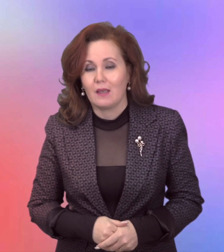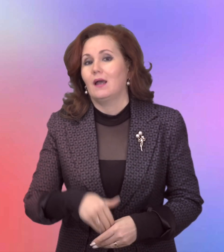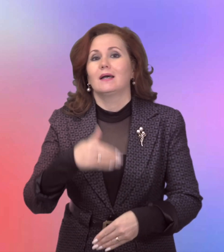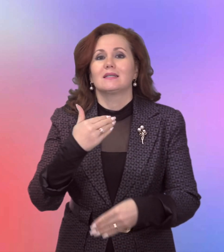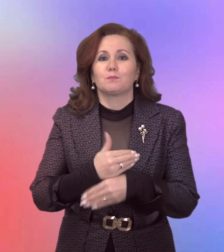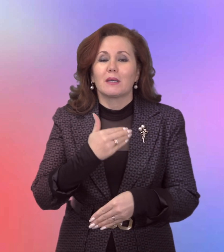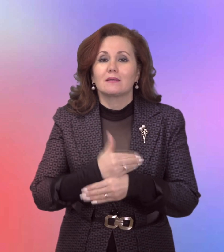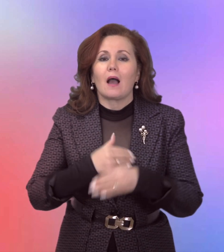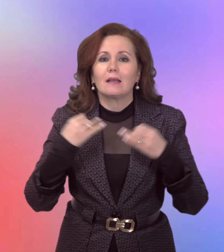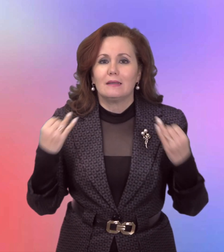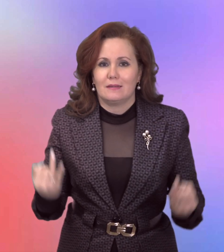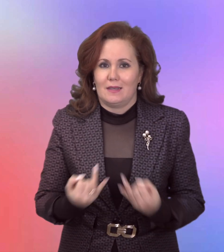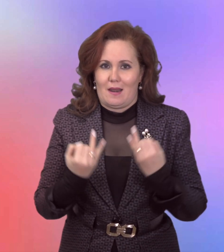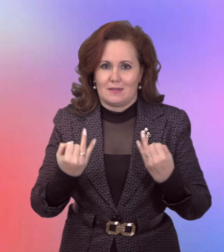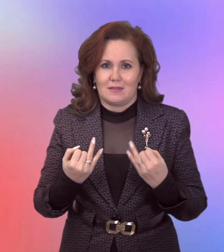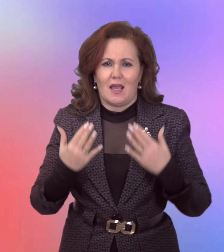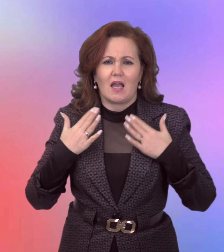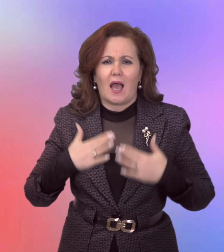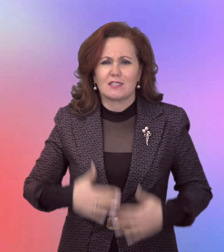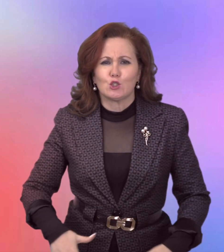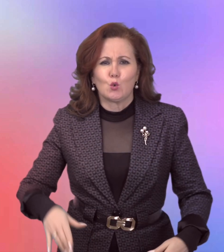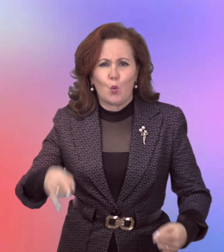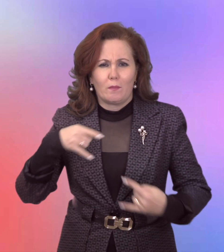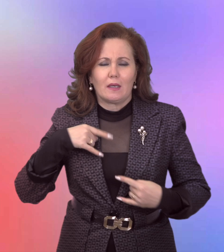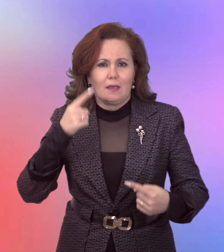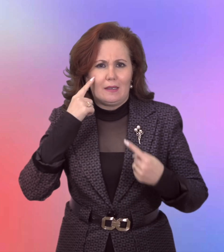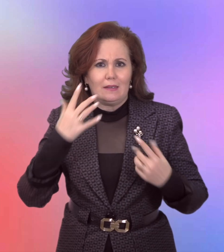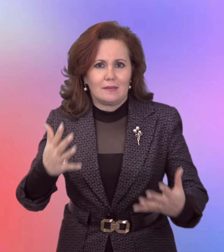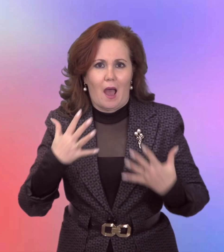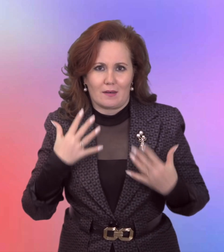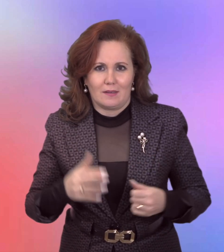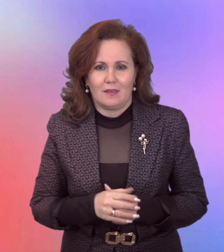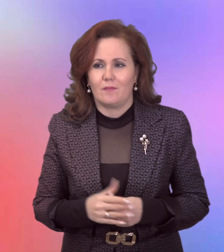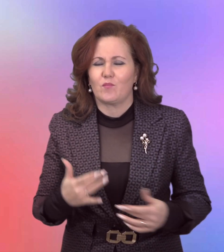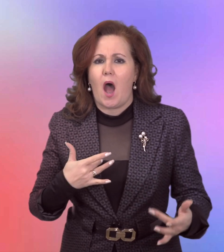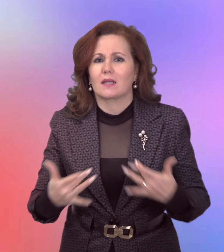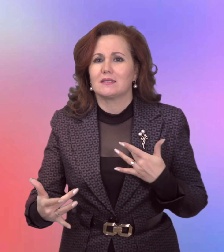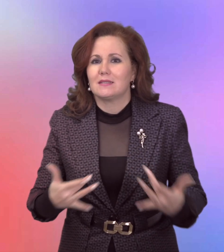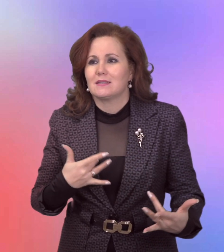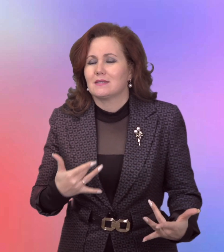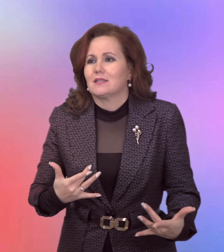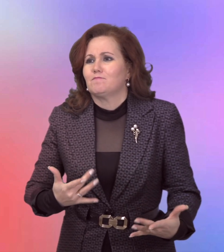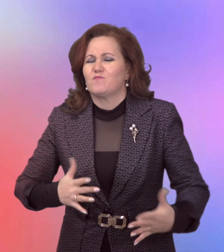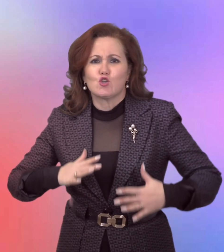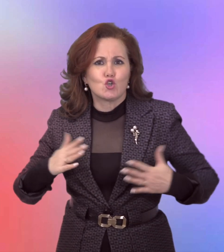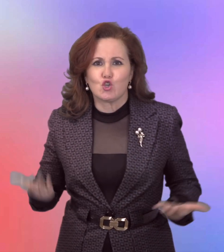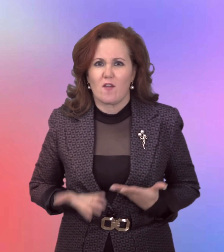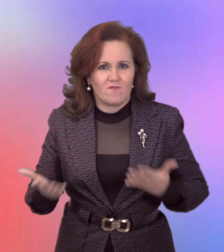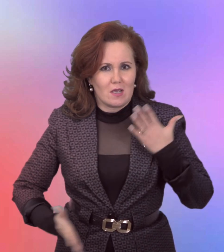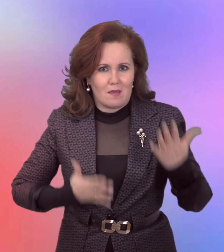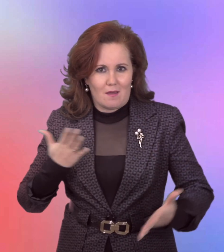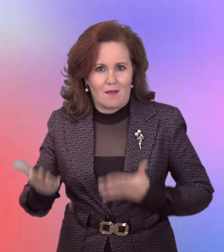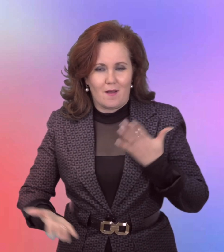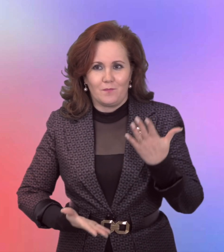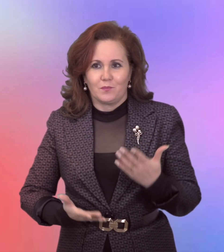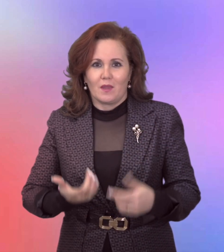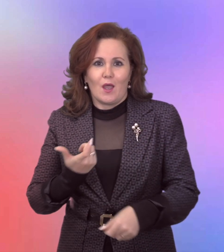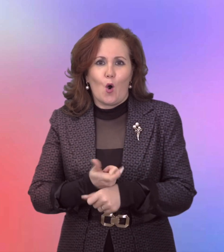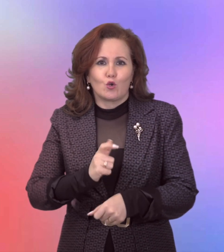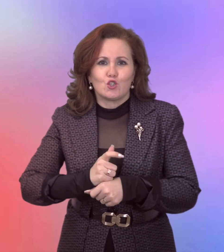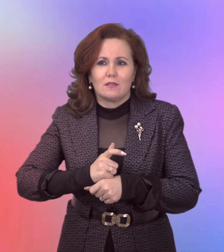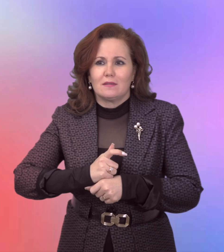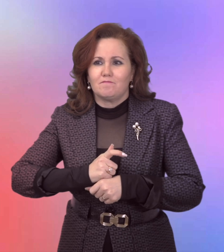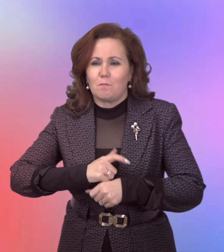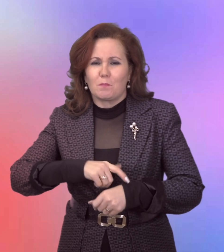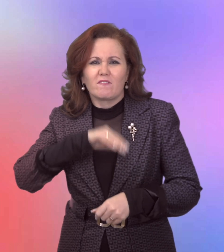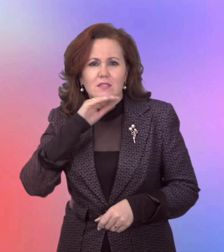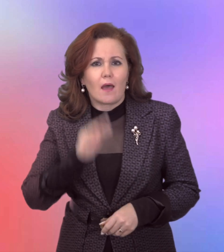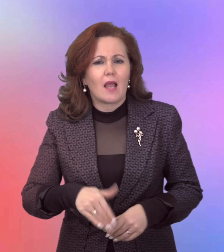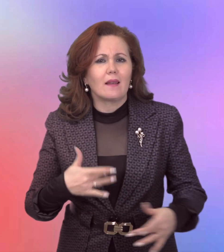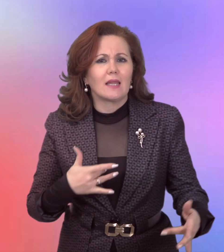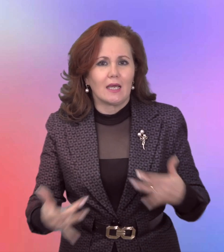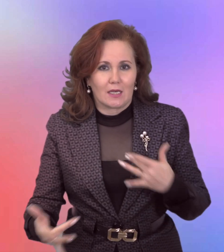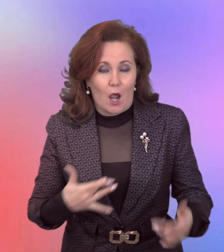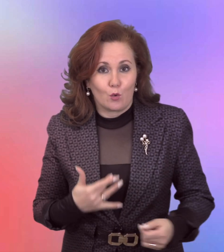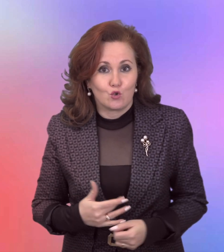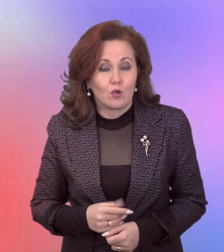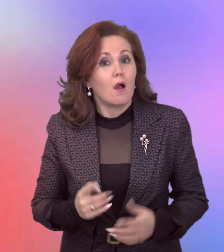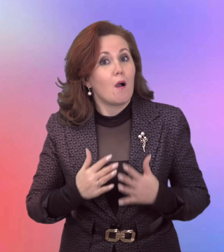Спектакли интересные, костюмы — яркие, артисты — живые, очень профессионально играют.